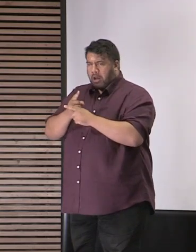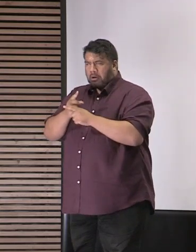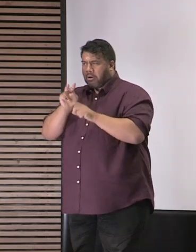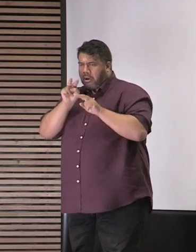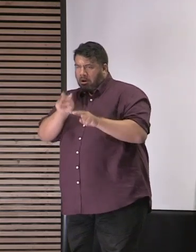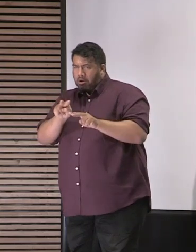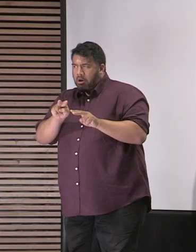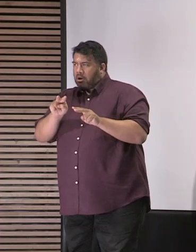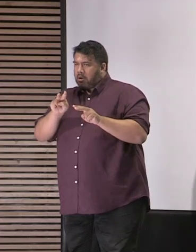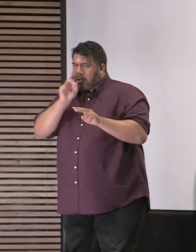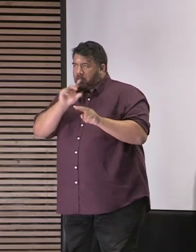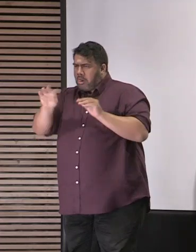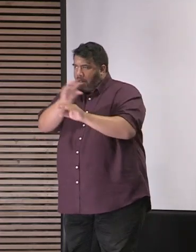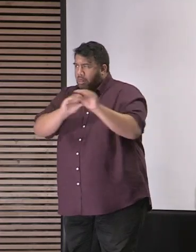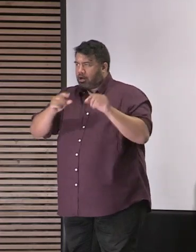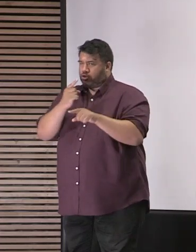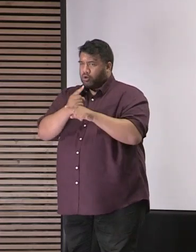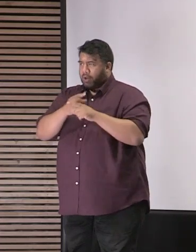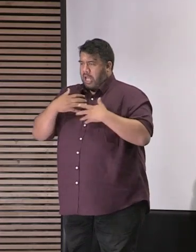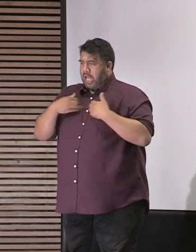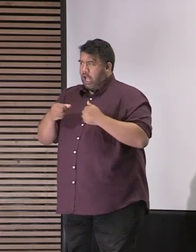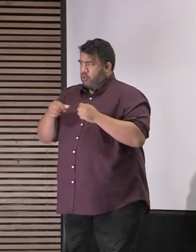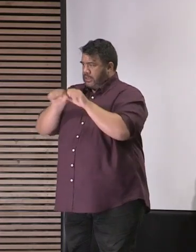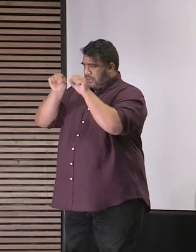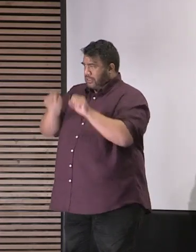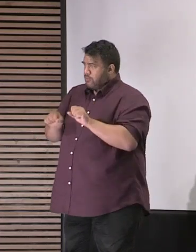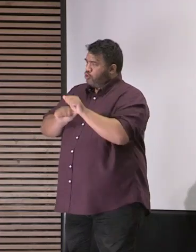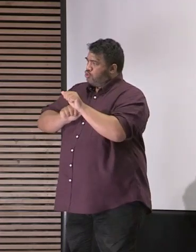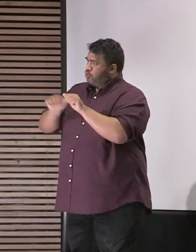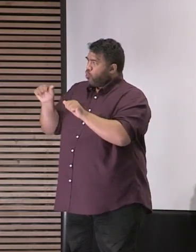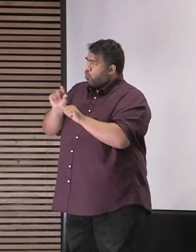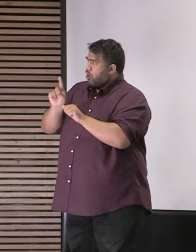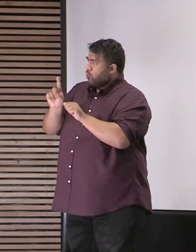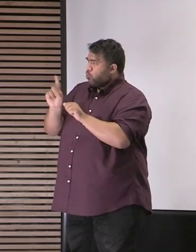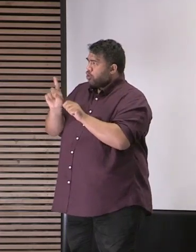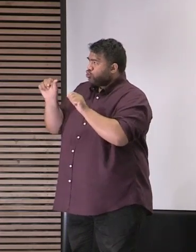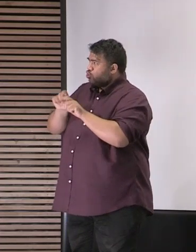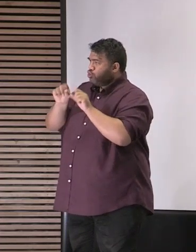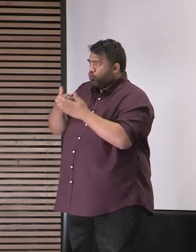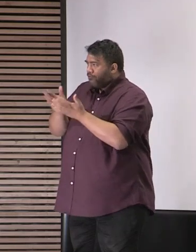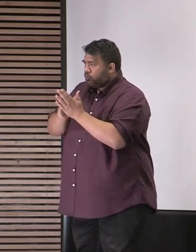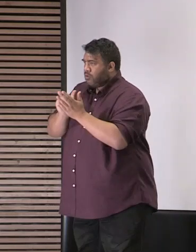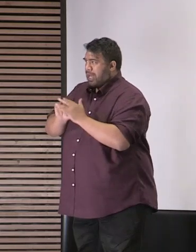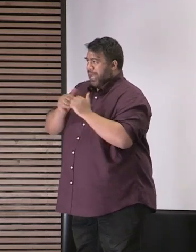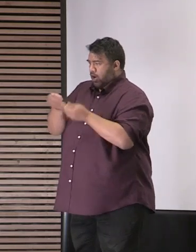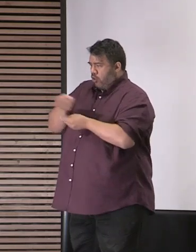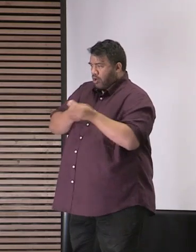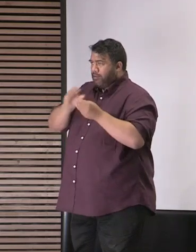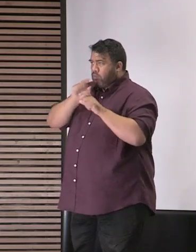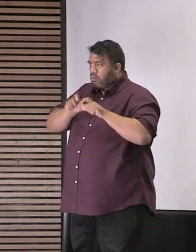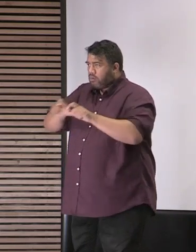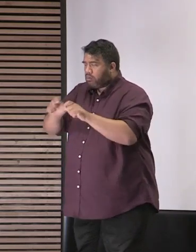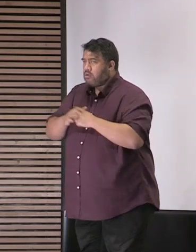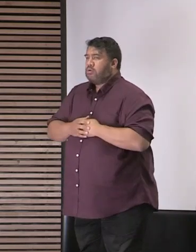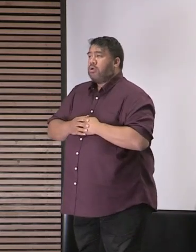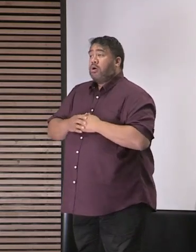salud y se presentará ante el